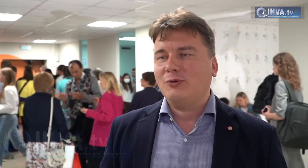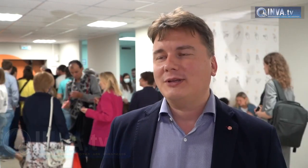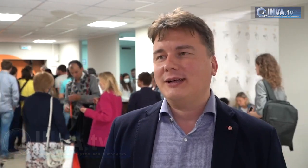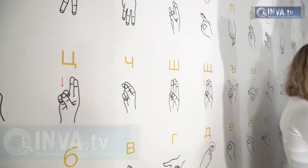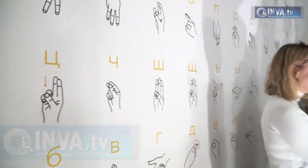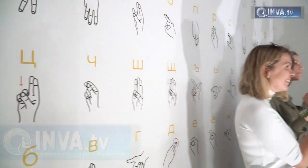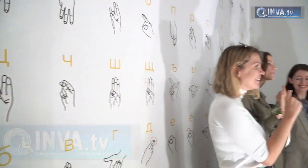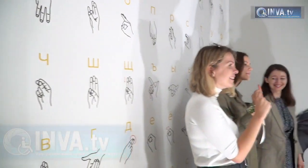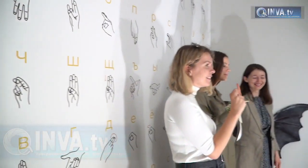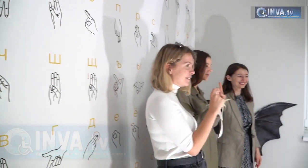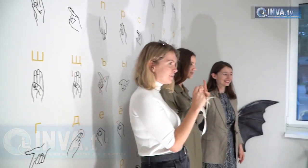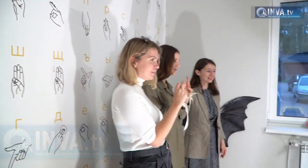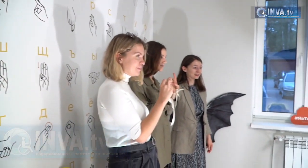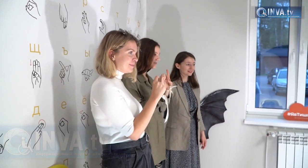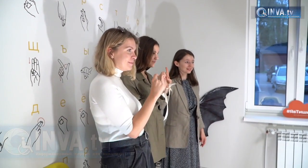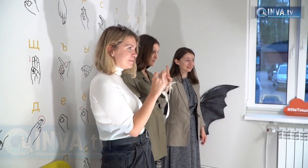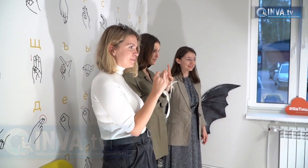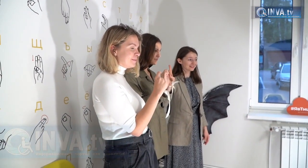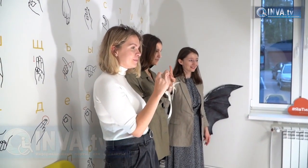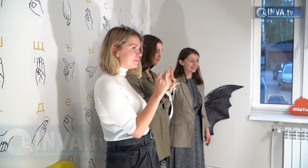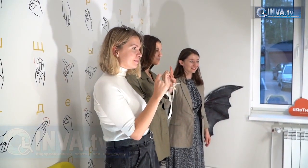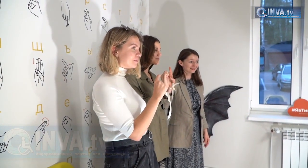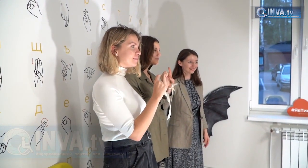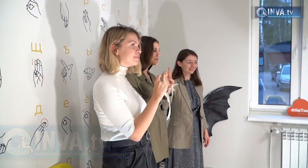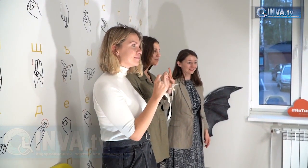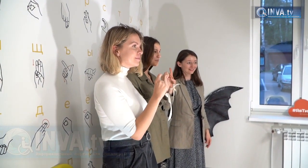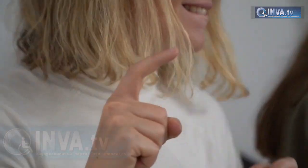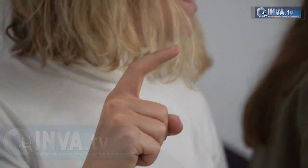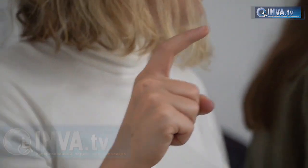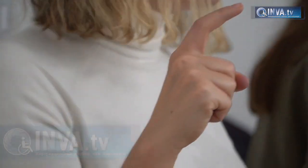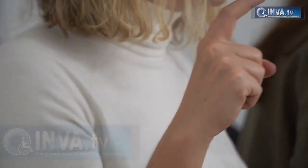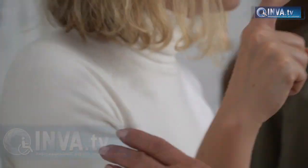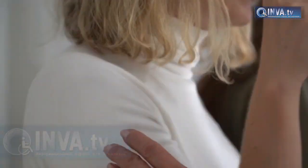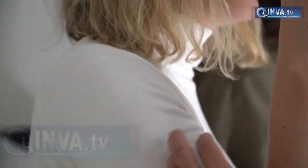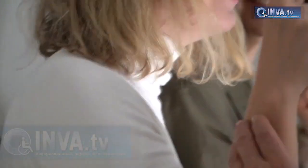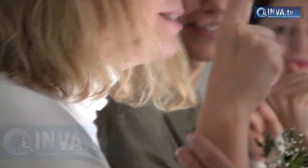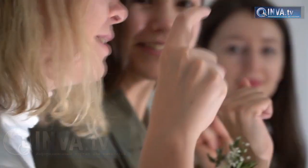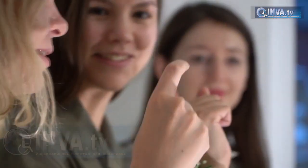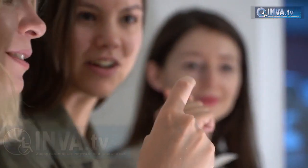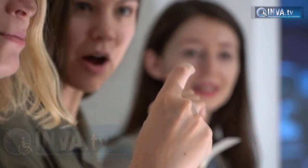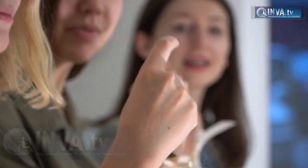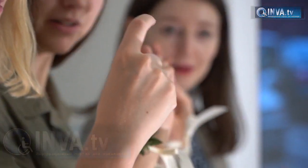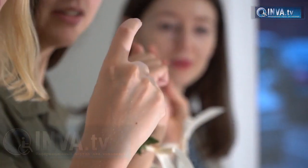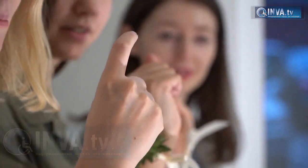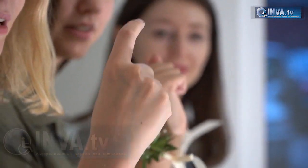человеку запомнить и так далее) но ты, тем не менее, открываешь для себя, в том числе, какие-то новые возможности. Я уверен, этот музей будет очень интересен детям,